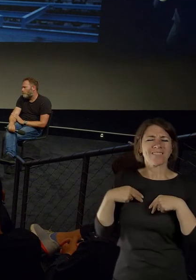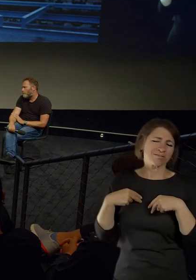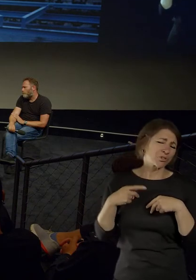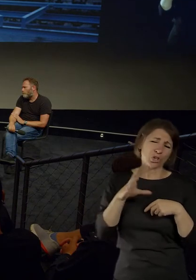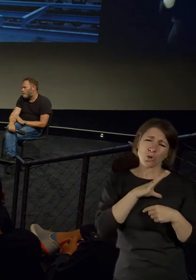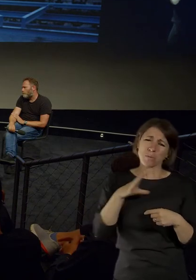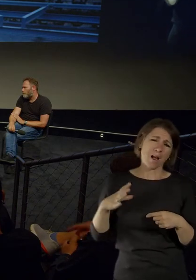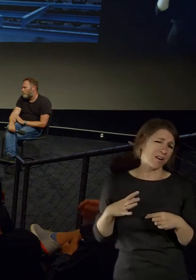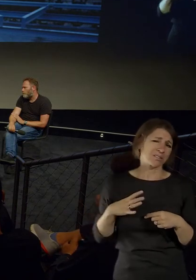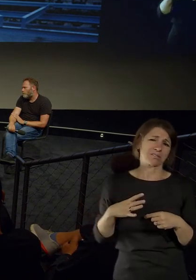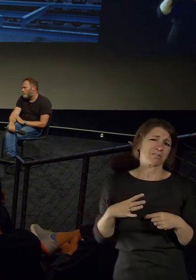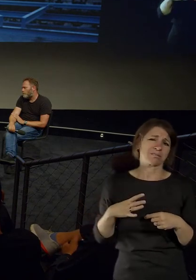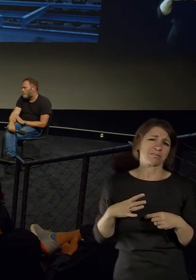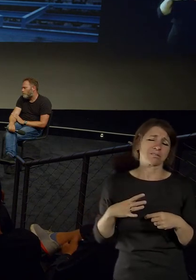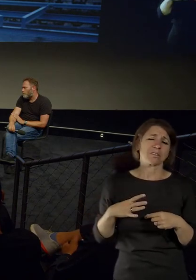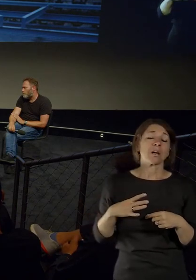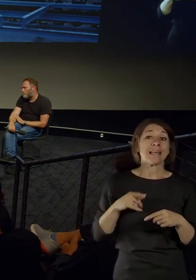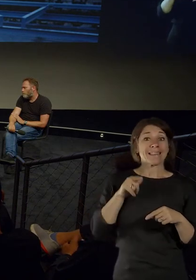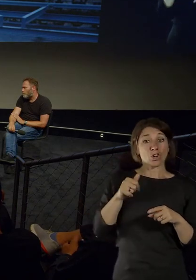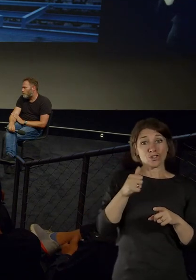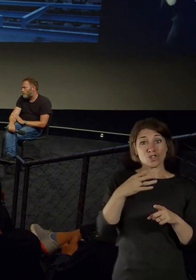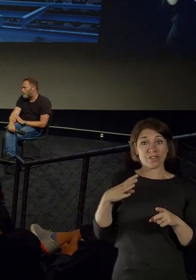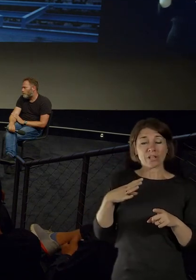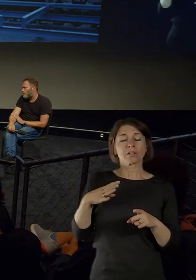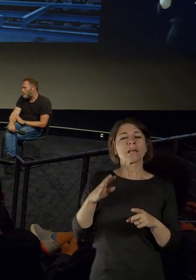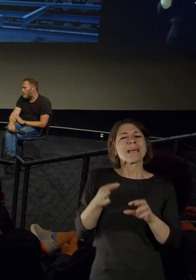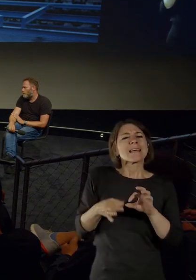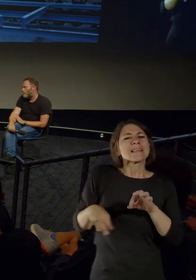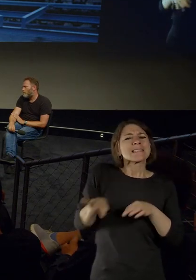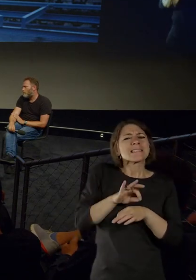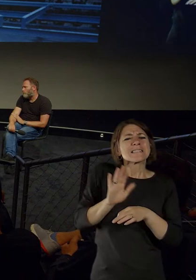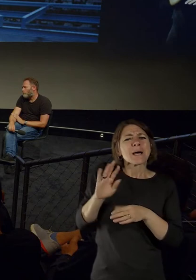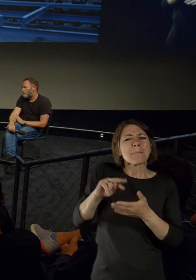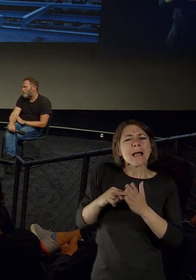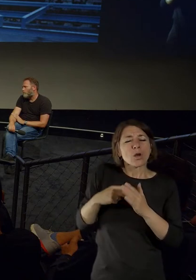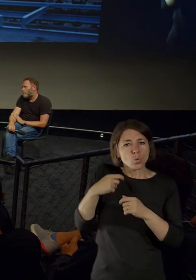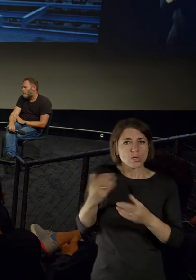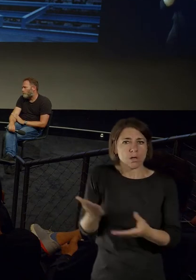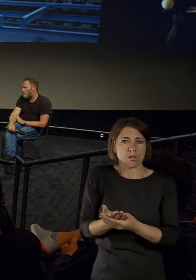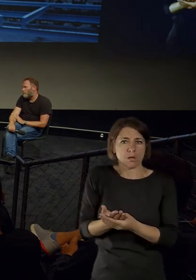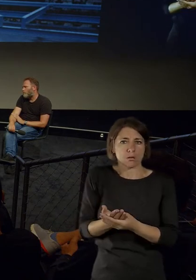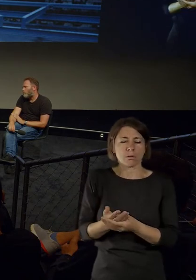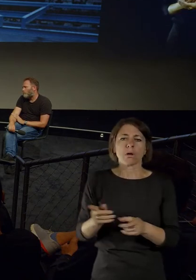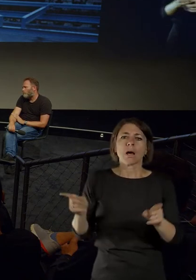A tyto čtvrti mívají často podrobnější plány nebo alespoň nějakou úvahu o své kompozici.